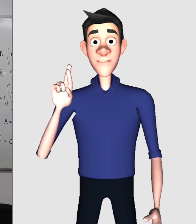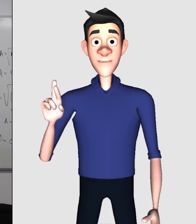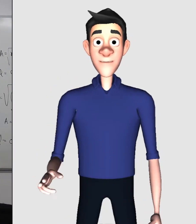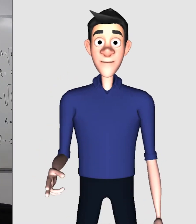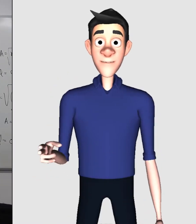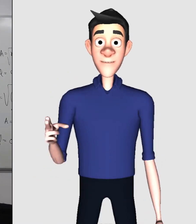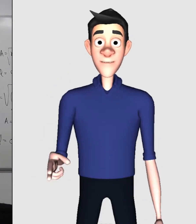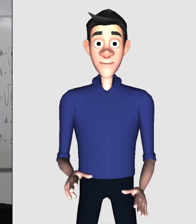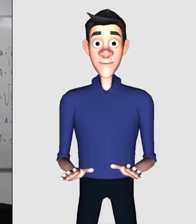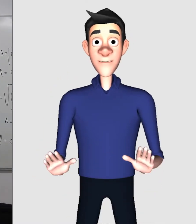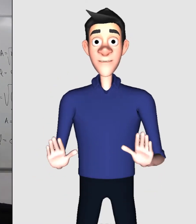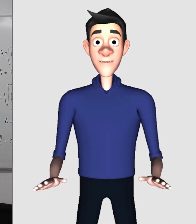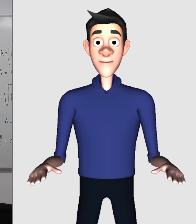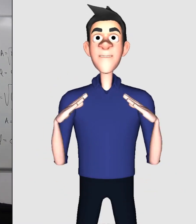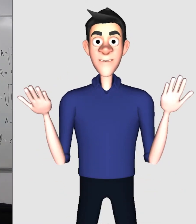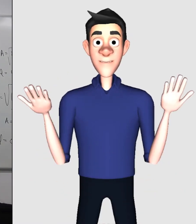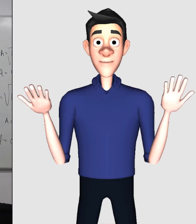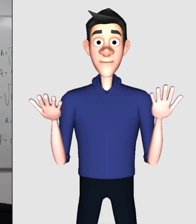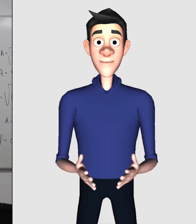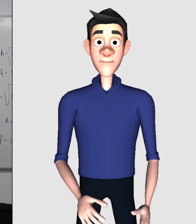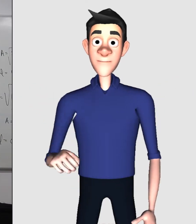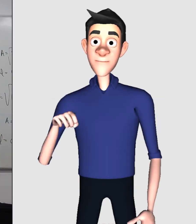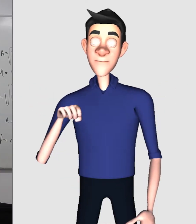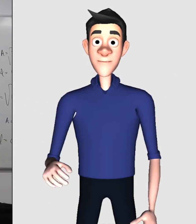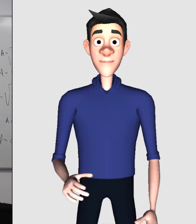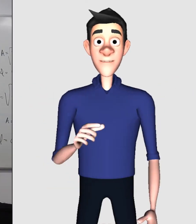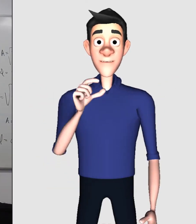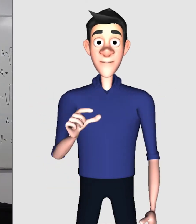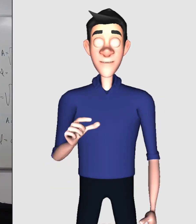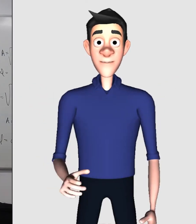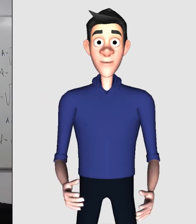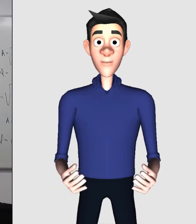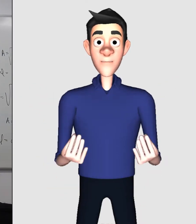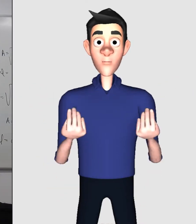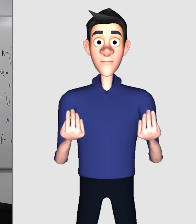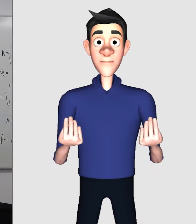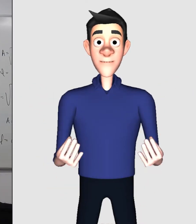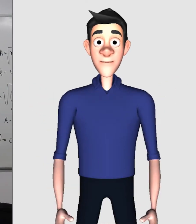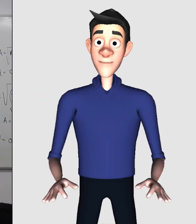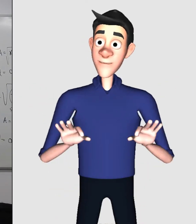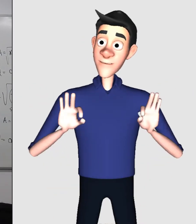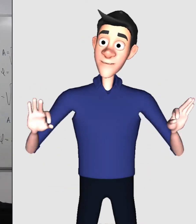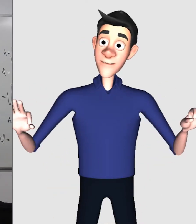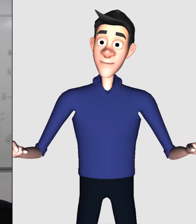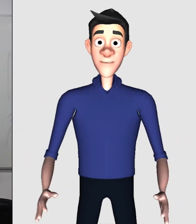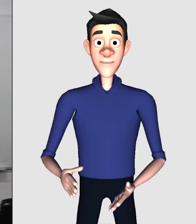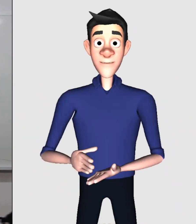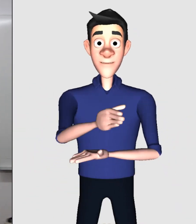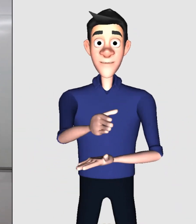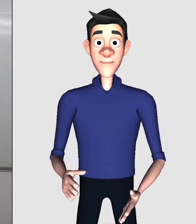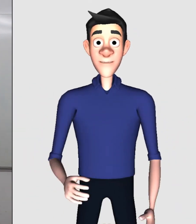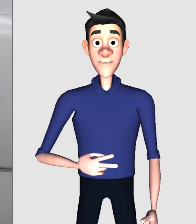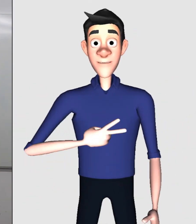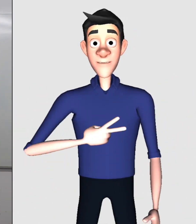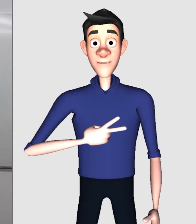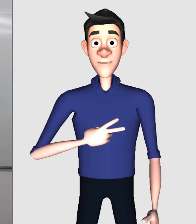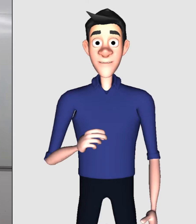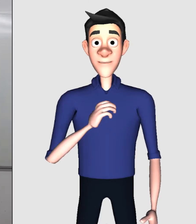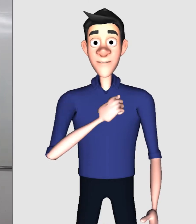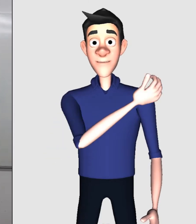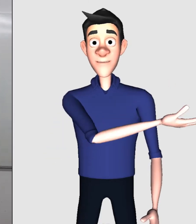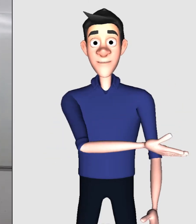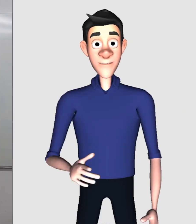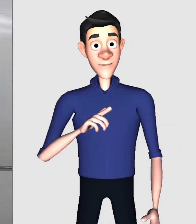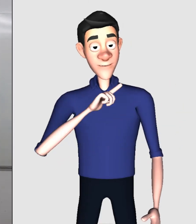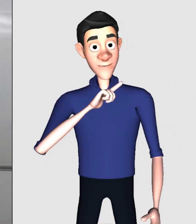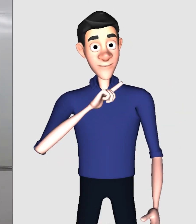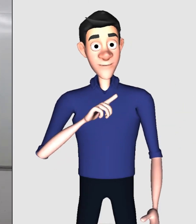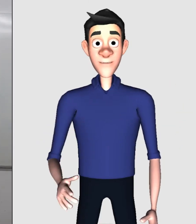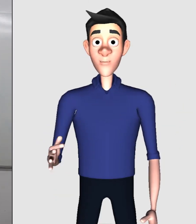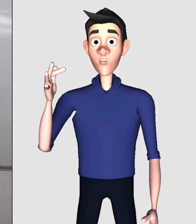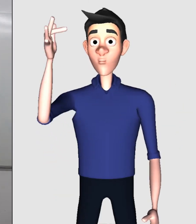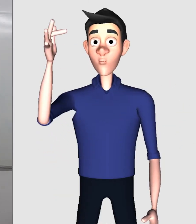Cada vez que for movido um pedaço de corda, o deslocamento em cima da mola